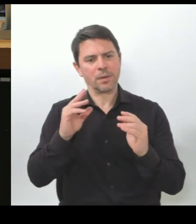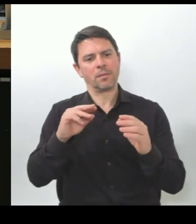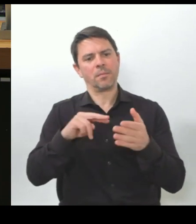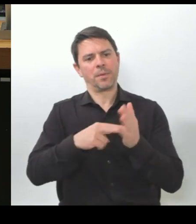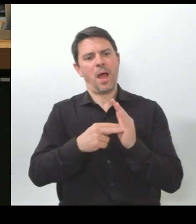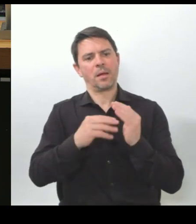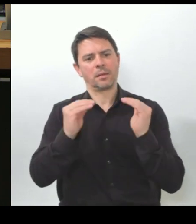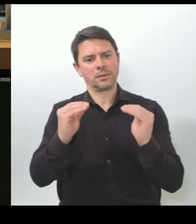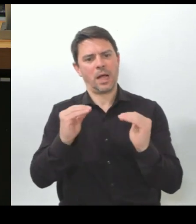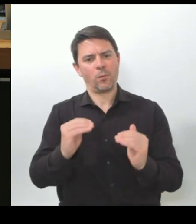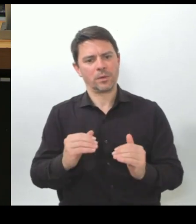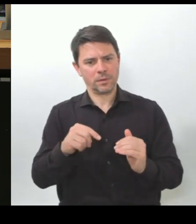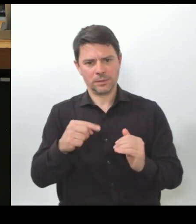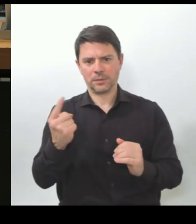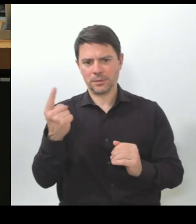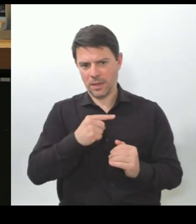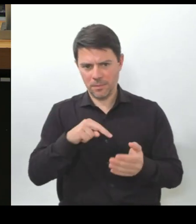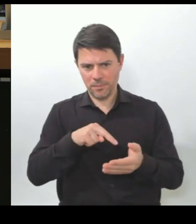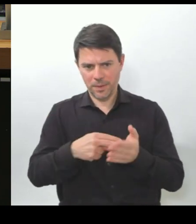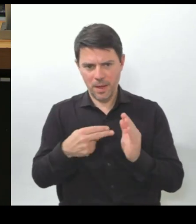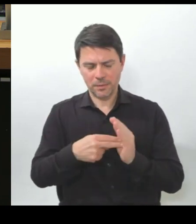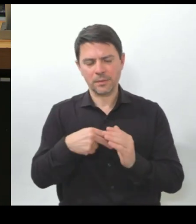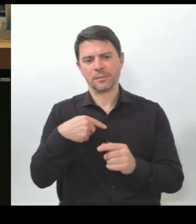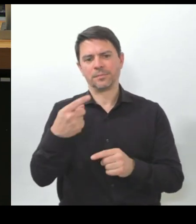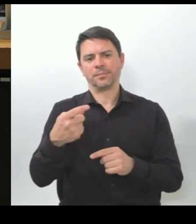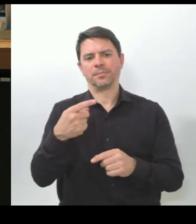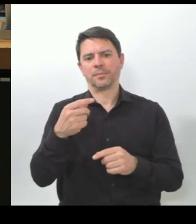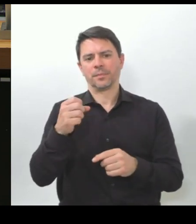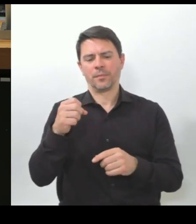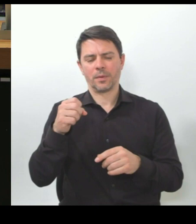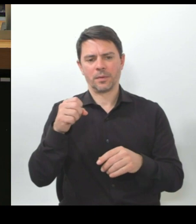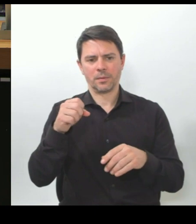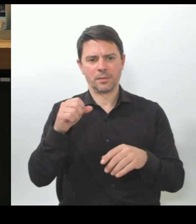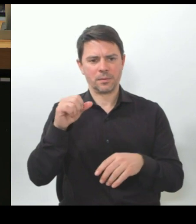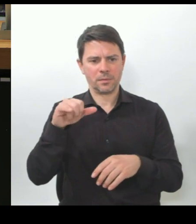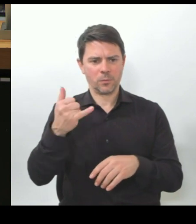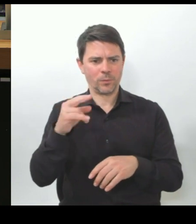liche Verfahren macht. Alles ganz regulär, so läuft das im Rechtsstaat.